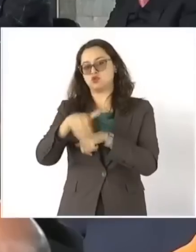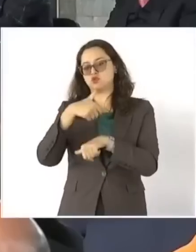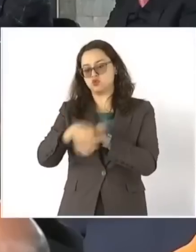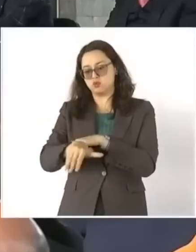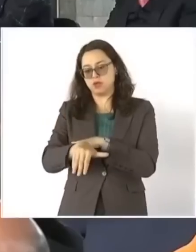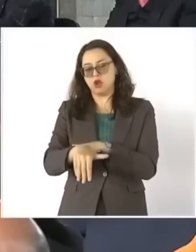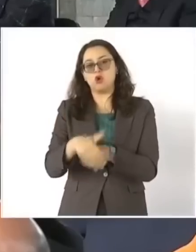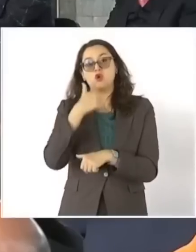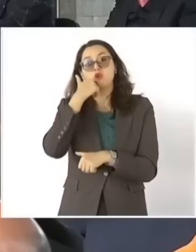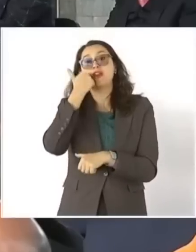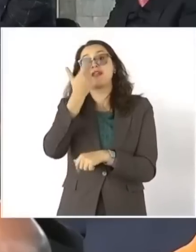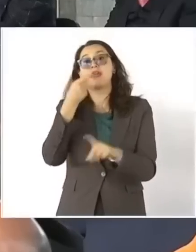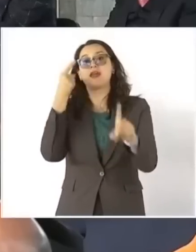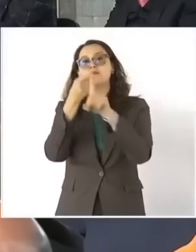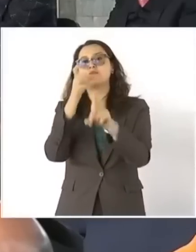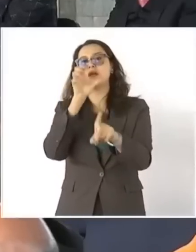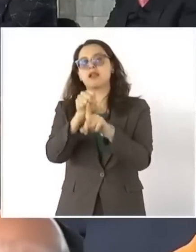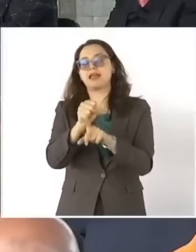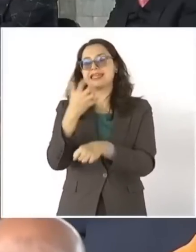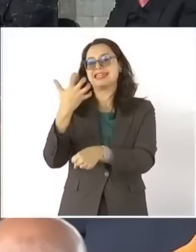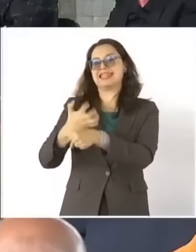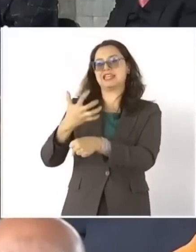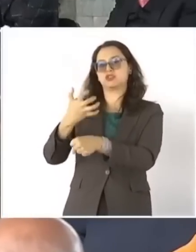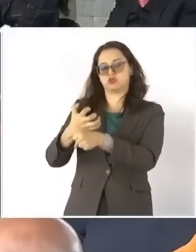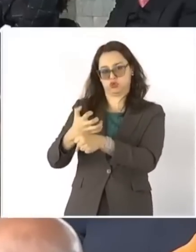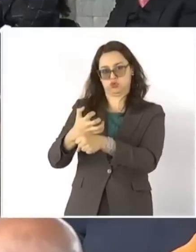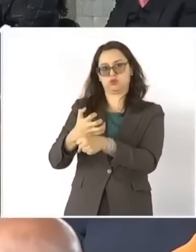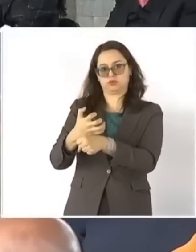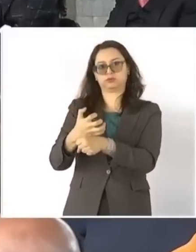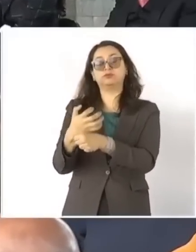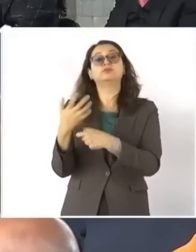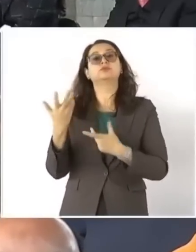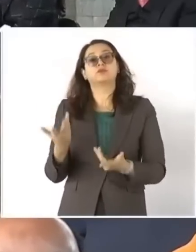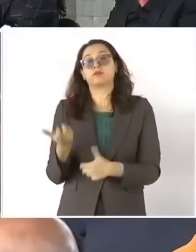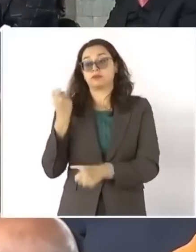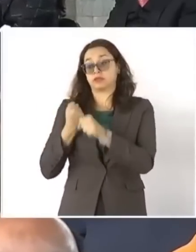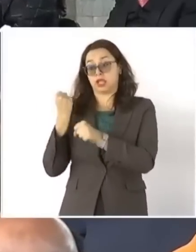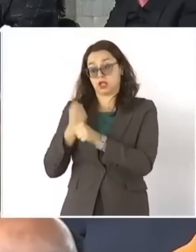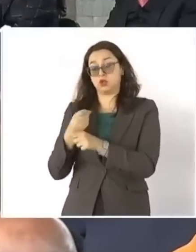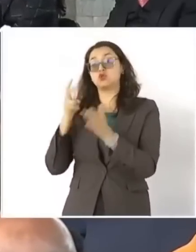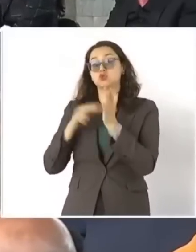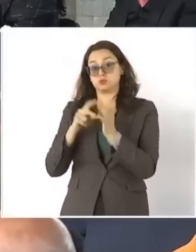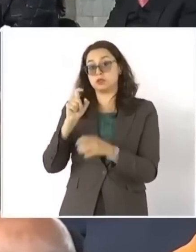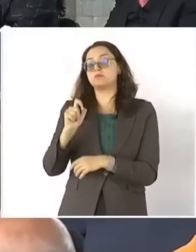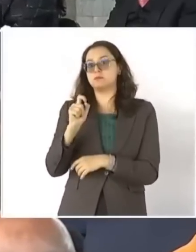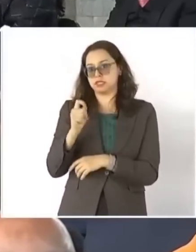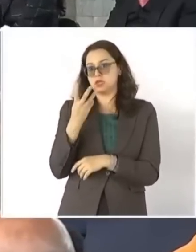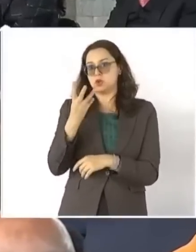nuestra secretaria de turismo Hub un incremento en el turismo en 2024 de manera impresionante